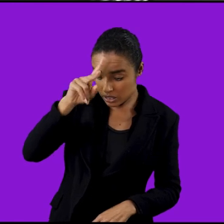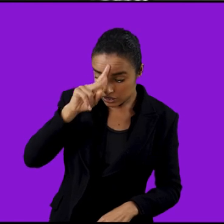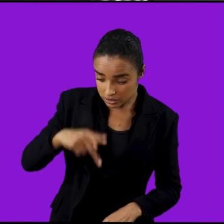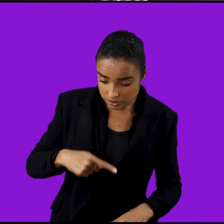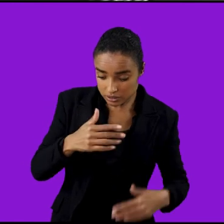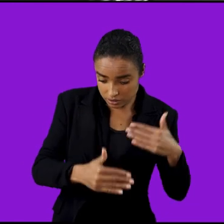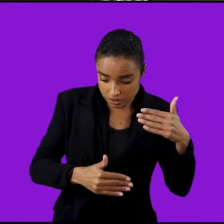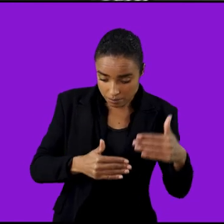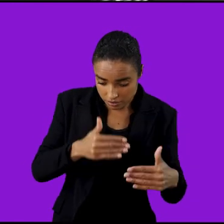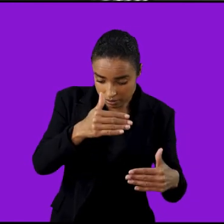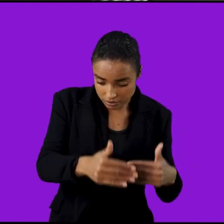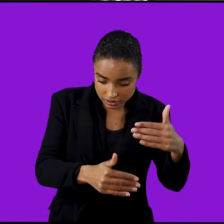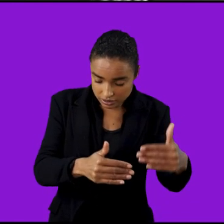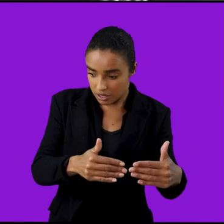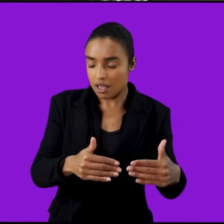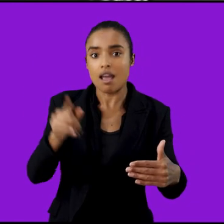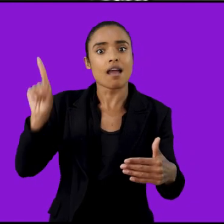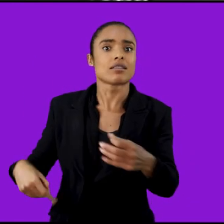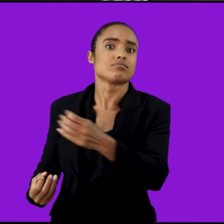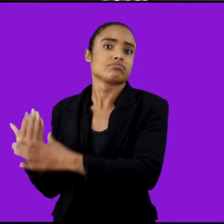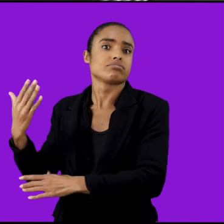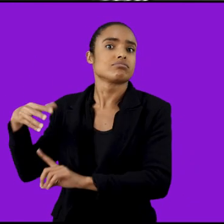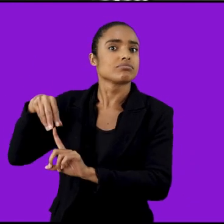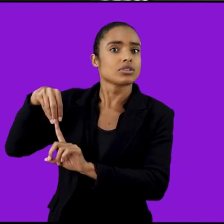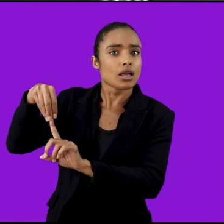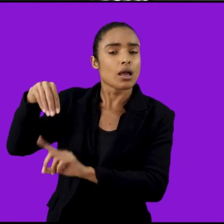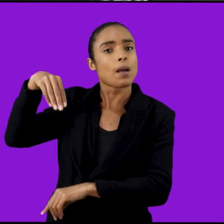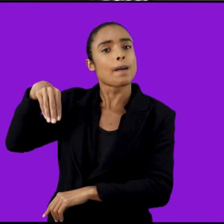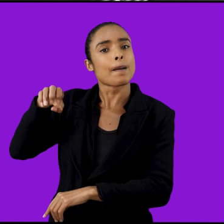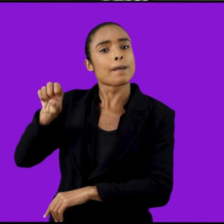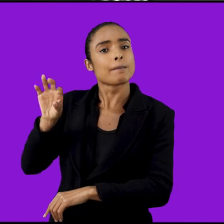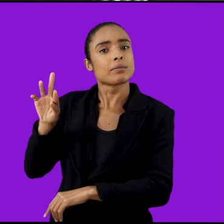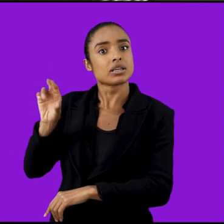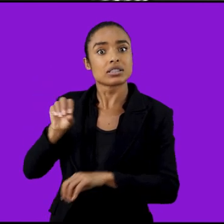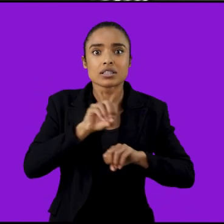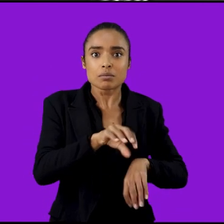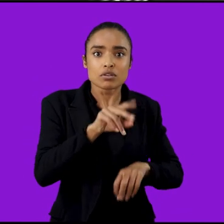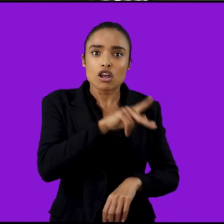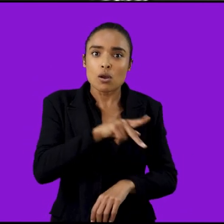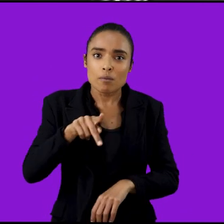se realiza,é que nasce o mestre”. Quando você entende que o aprendizado é eterno…